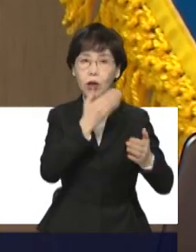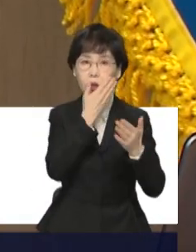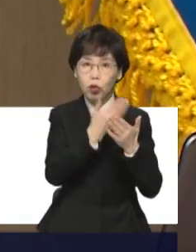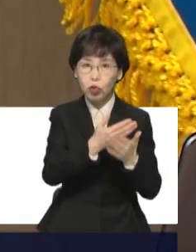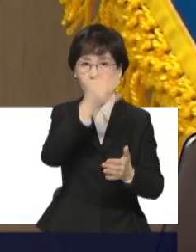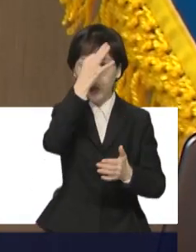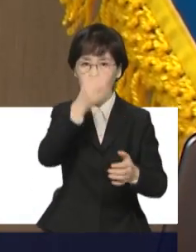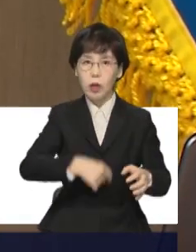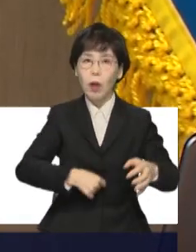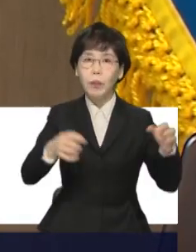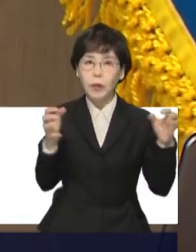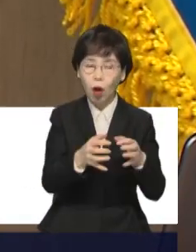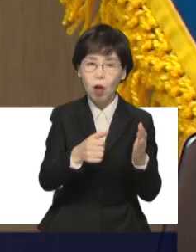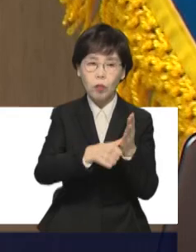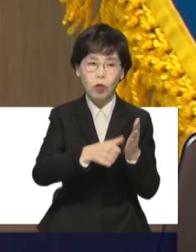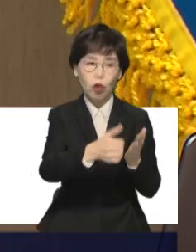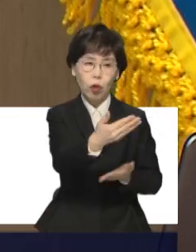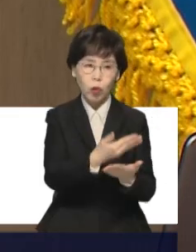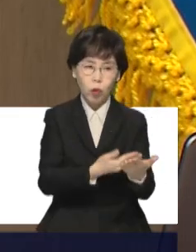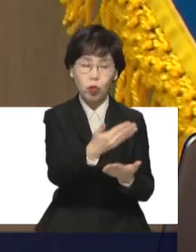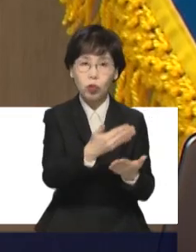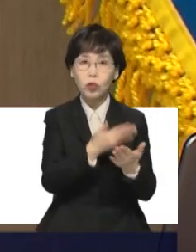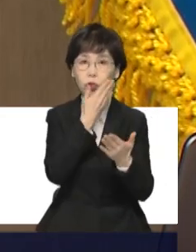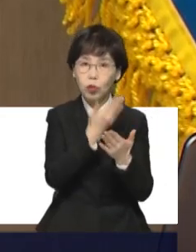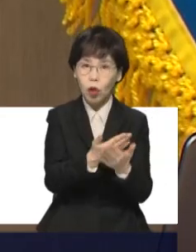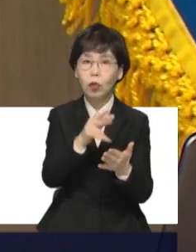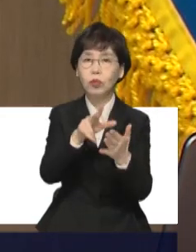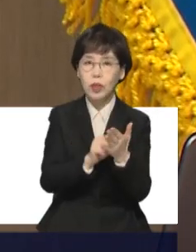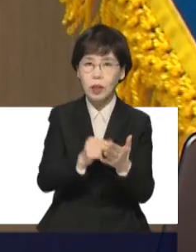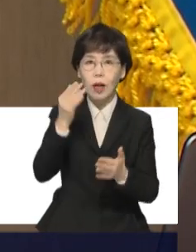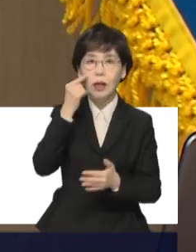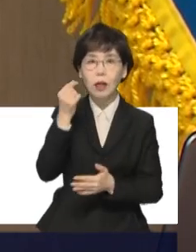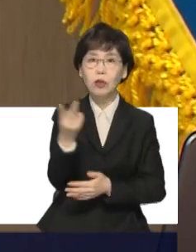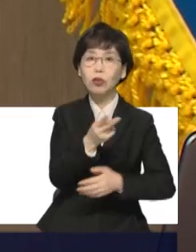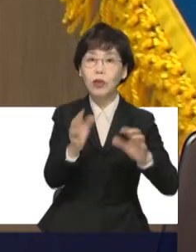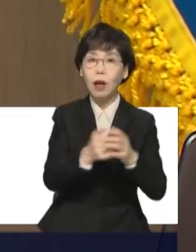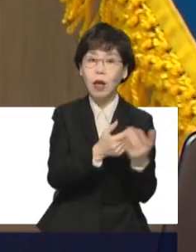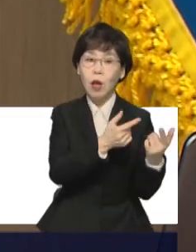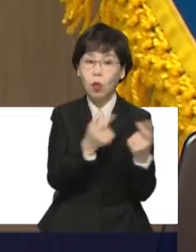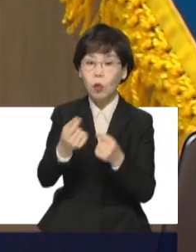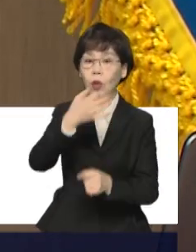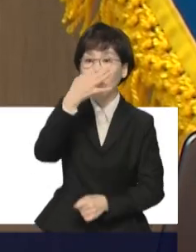주요 이슈에서 한일 양국의 공동 이익을